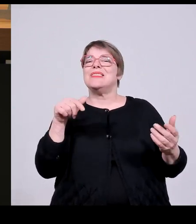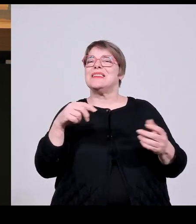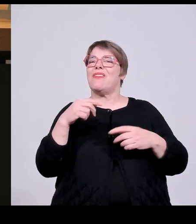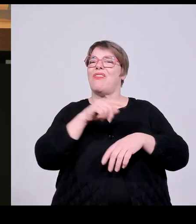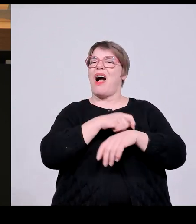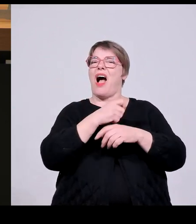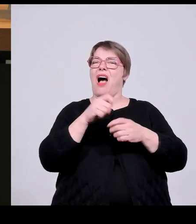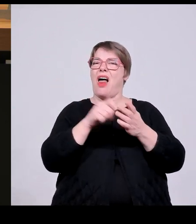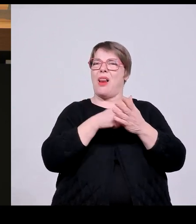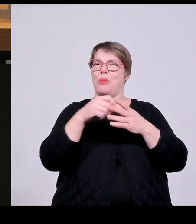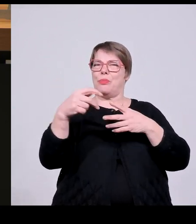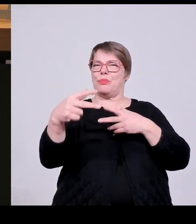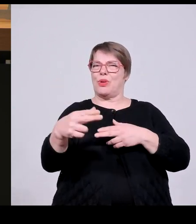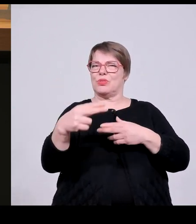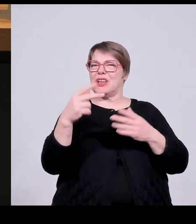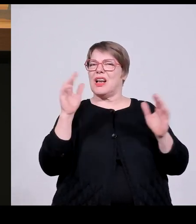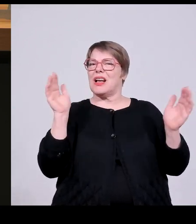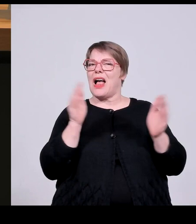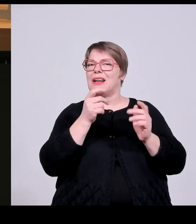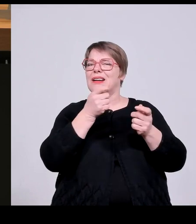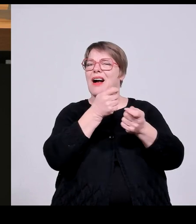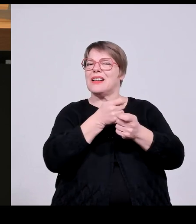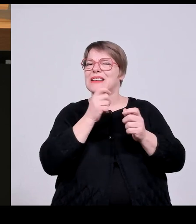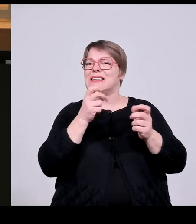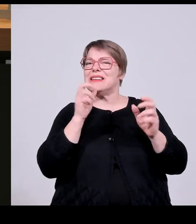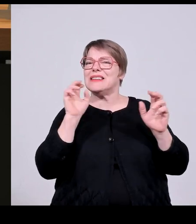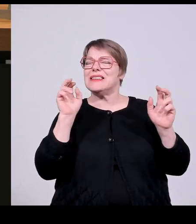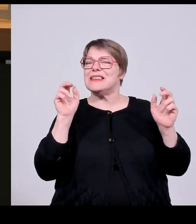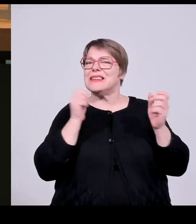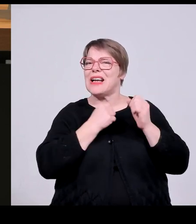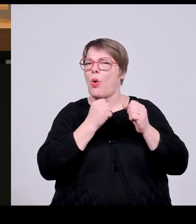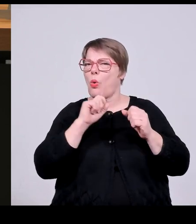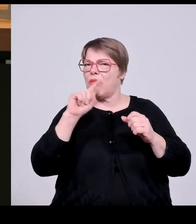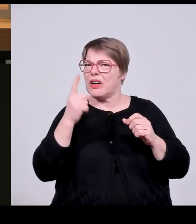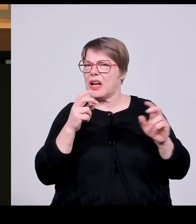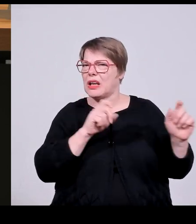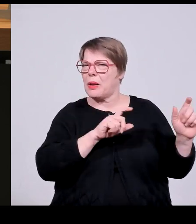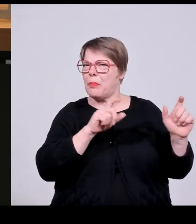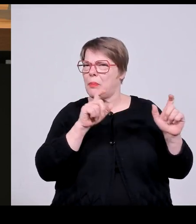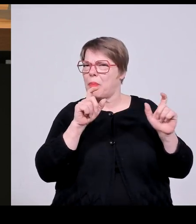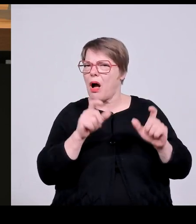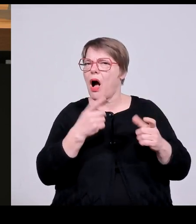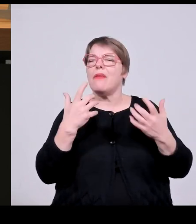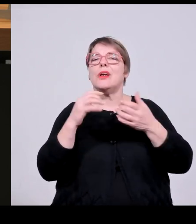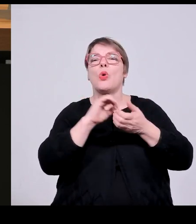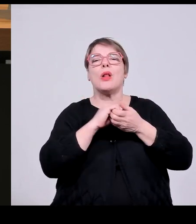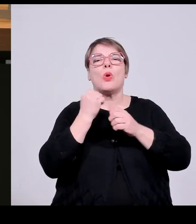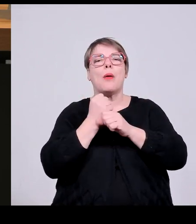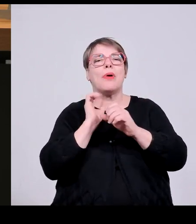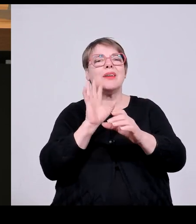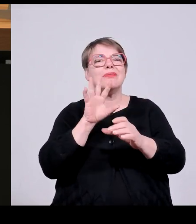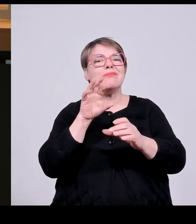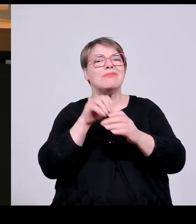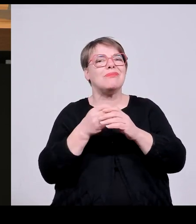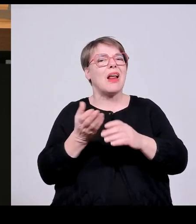Bevor wir aber daran weiterarbeiten, ohne sicher zu sein, ob das Land Berlin so eine Gesetzgebungskompetenz hat oder